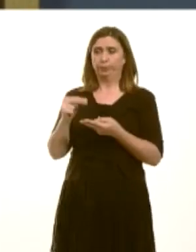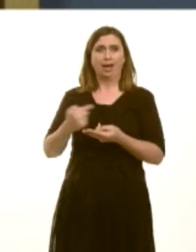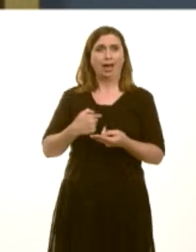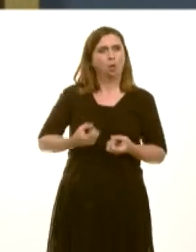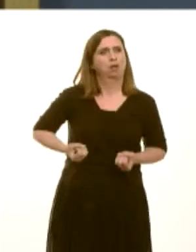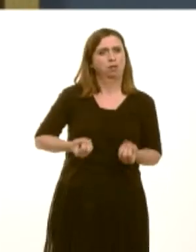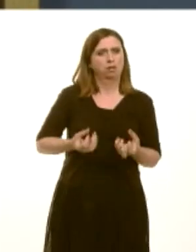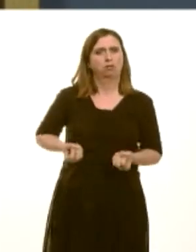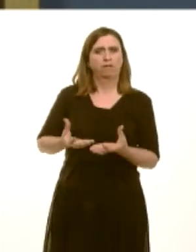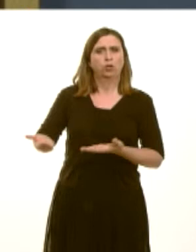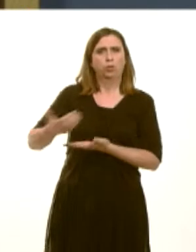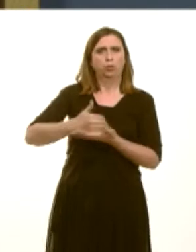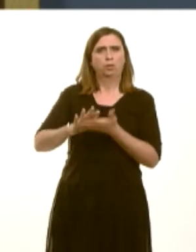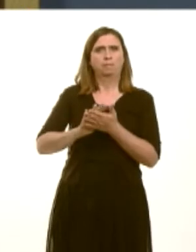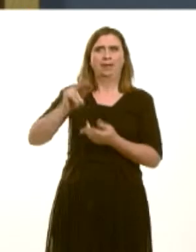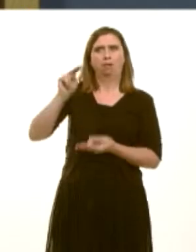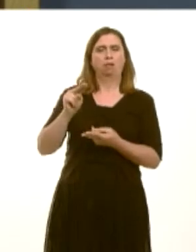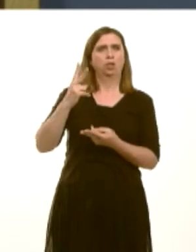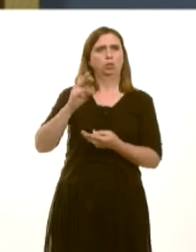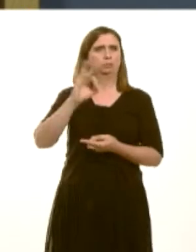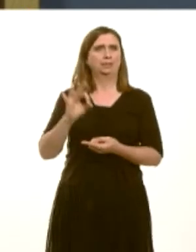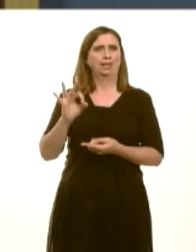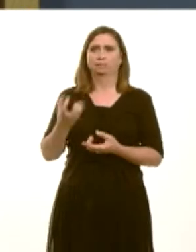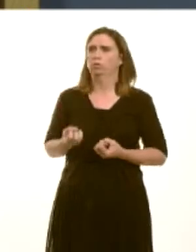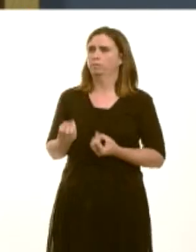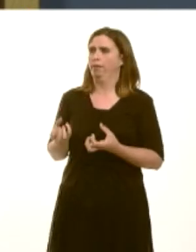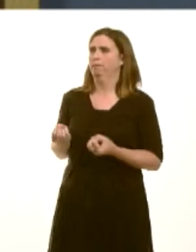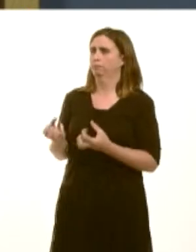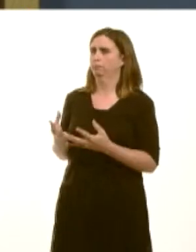digwydd hynny, ydych chiín rhagweld y bydd cyllideb llywodraeth leol yn crebachu ymhellach,